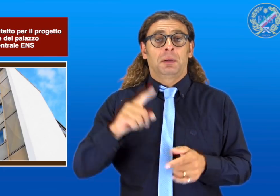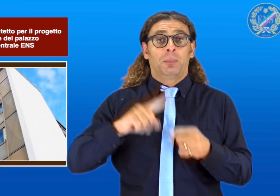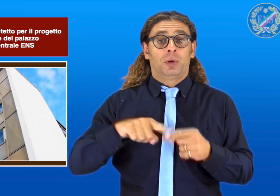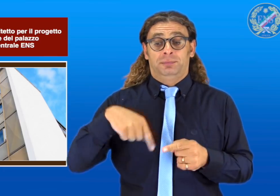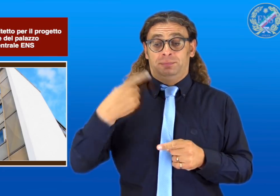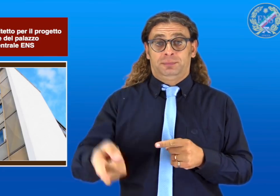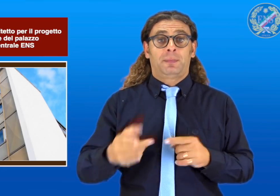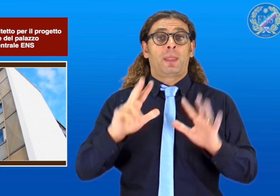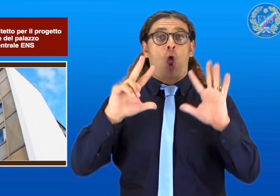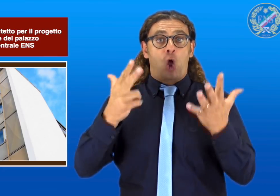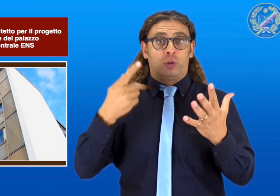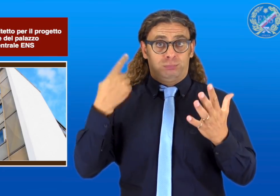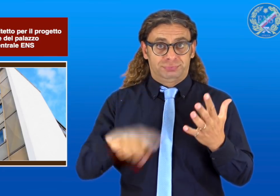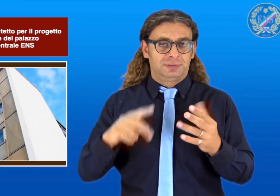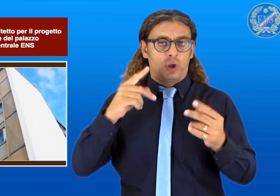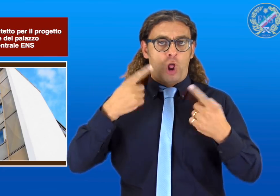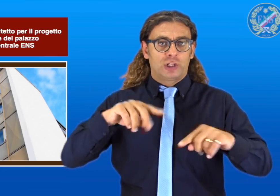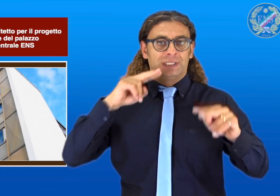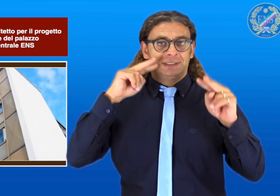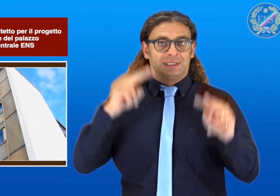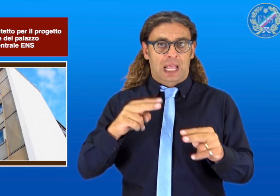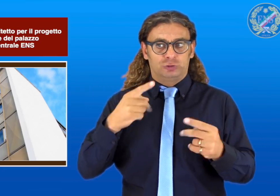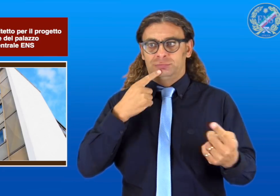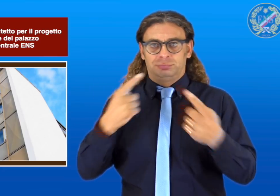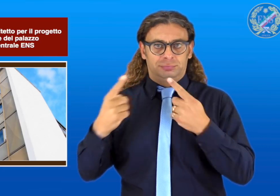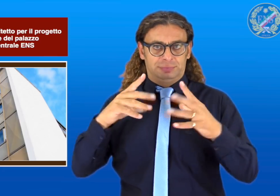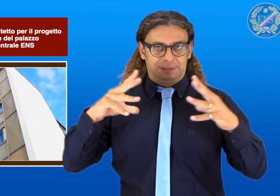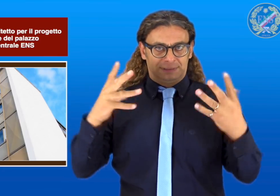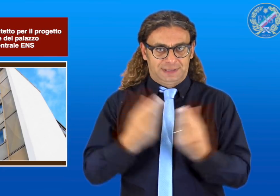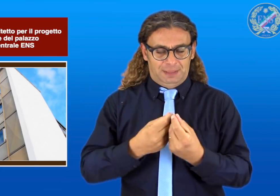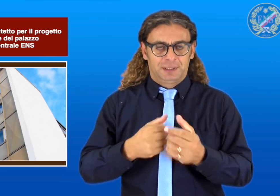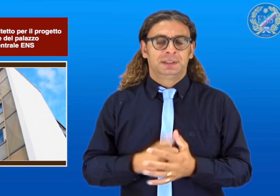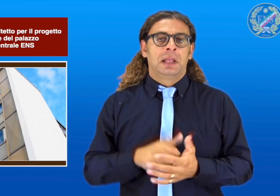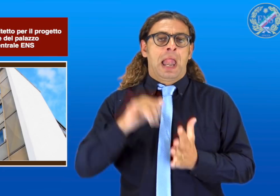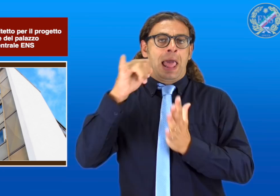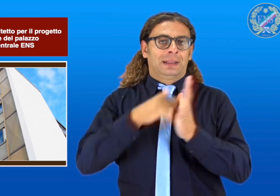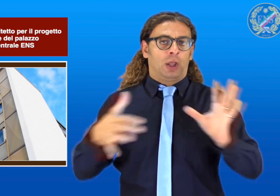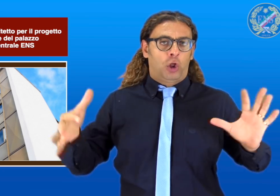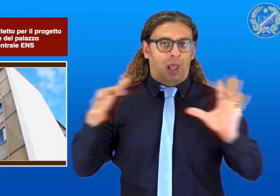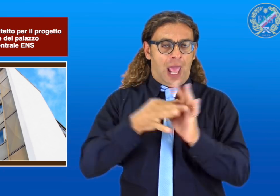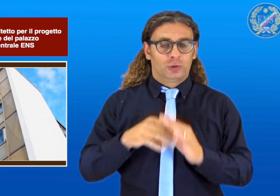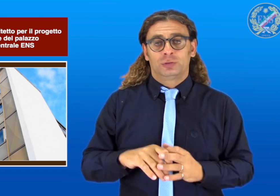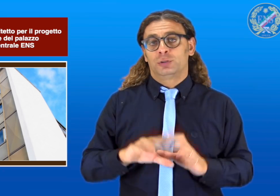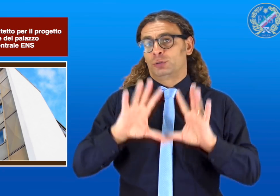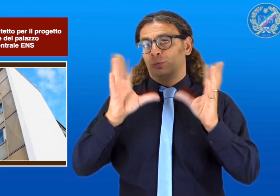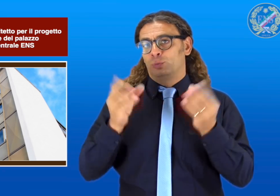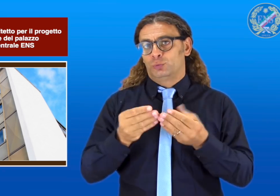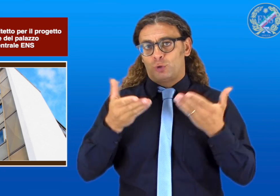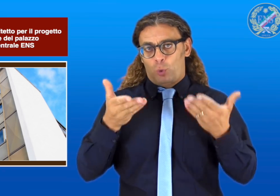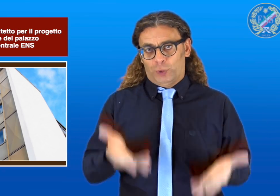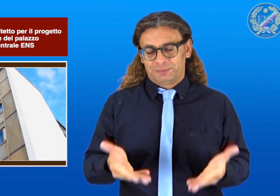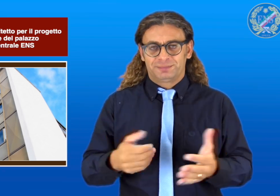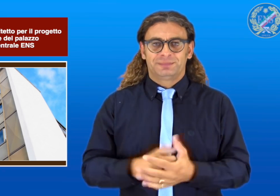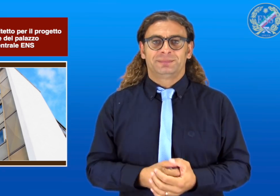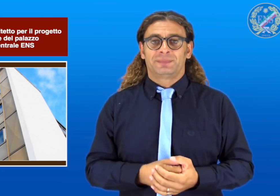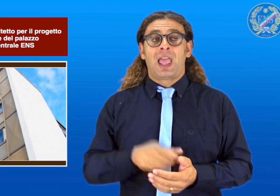Anche l'8 Settembre c'è l'incontro con il Collegio dei Sindaci collegato alla lettera e tutto qui